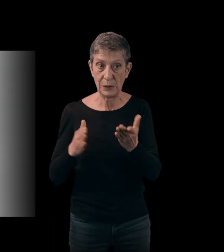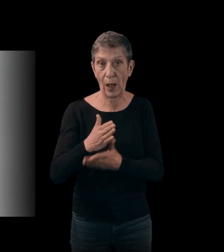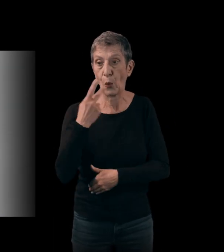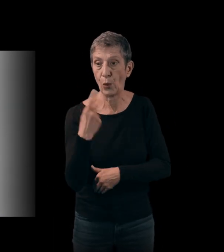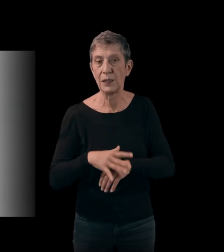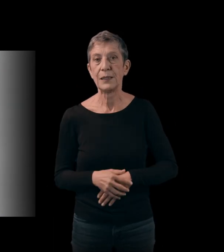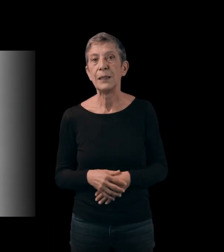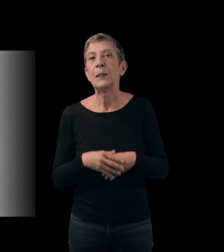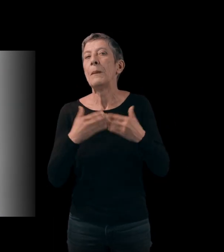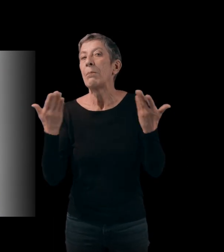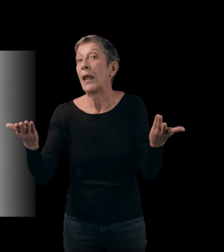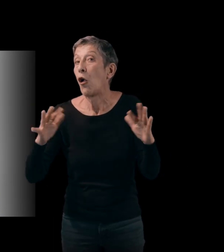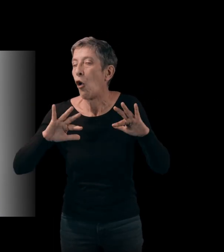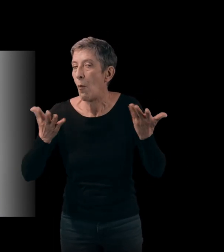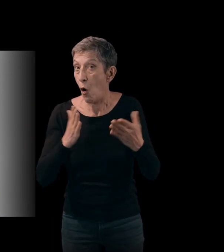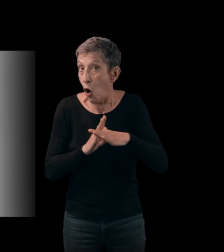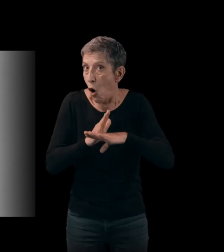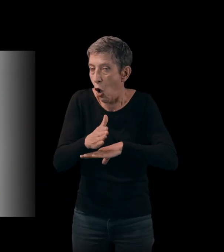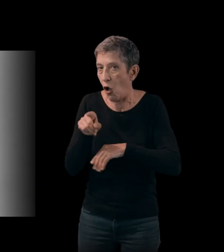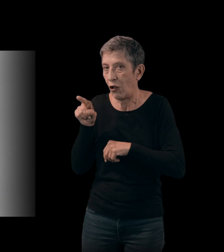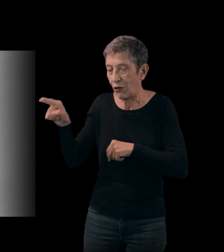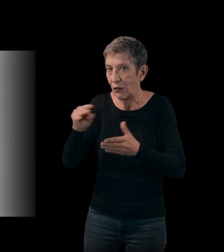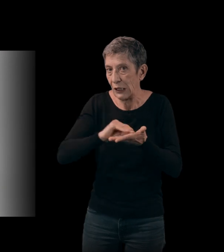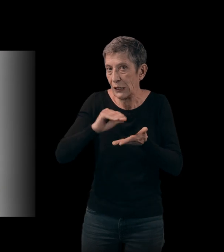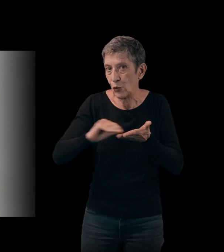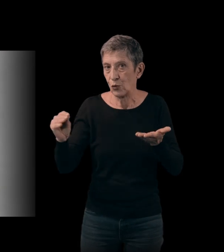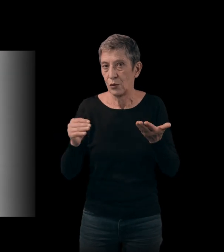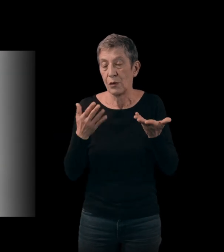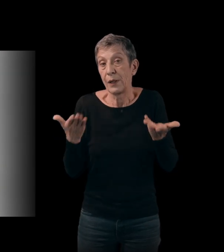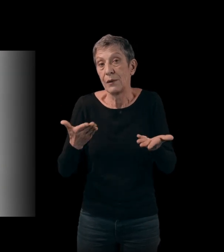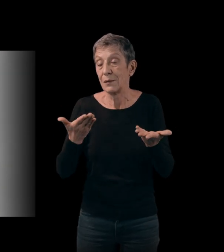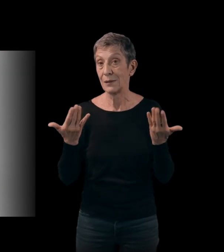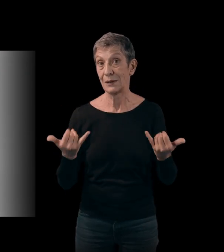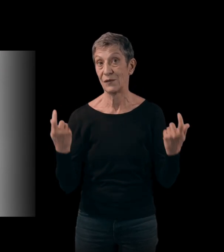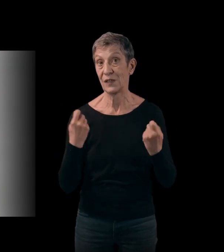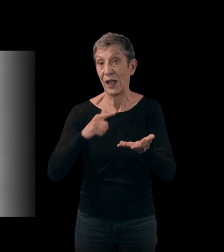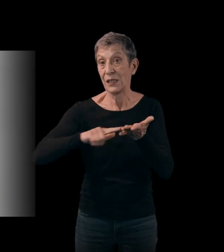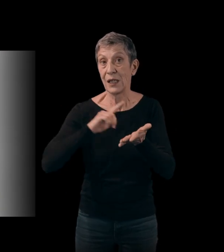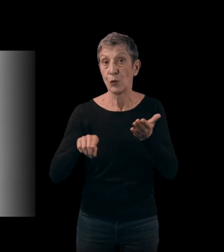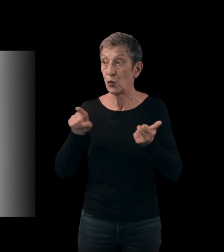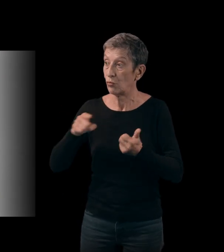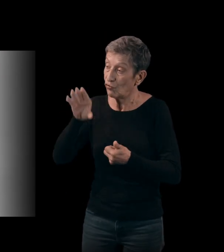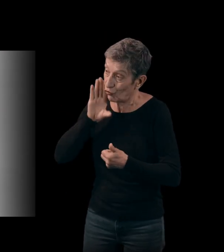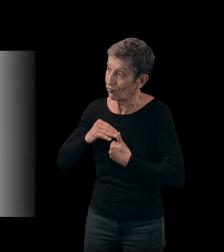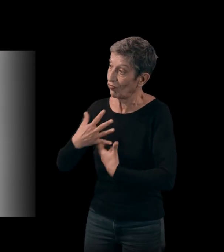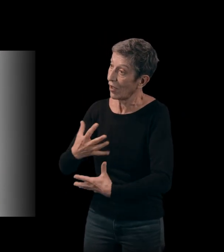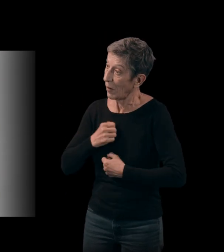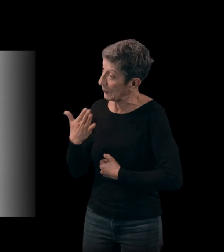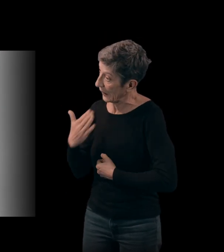Mais la meilleure manière d'entrer dedans, puisque le parti pris, c'est de littérature, vous avez gentiment accepté, je vous en remercie, d'entrer par le texte,